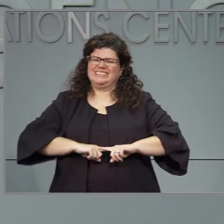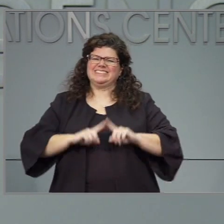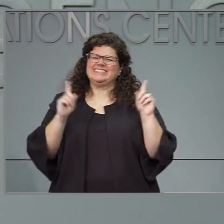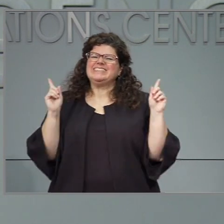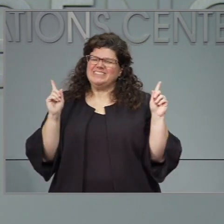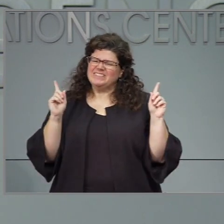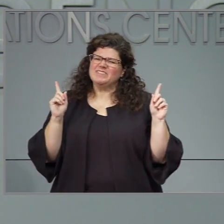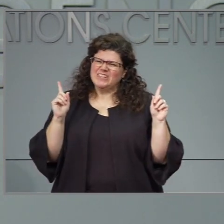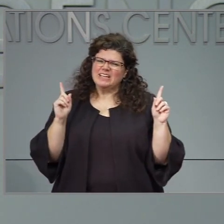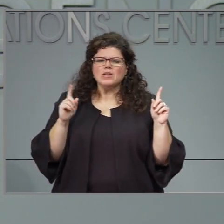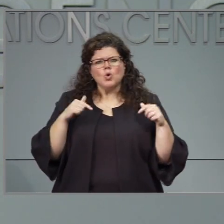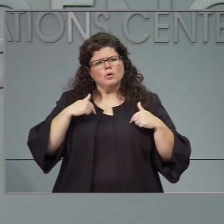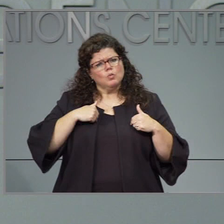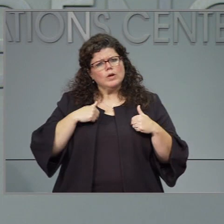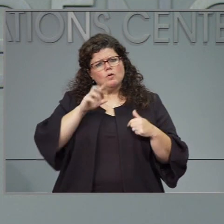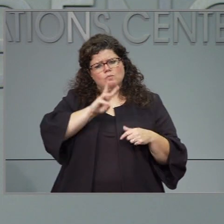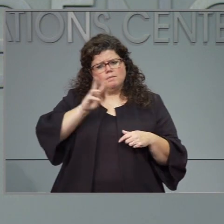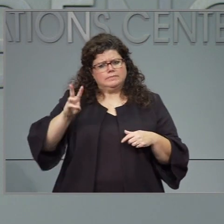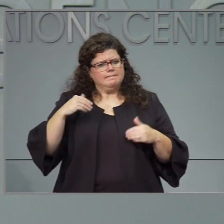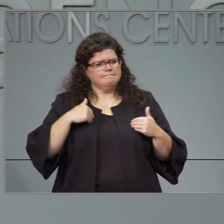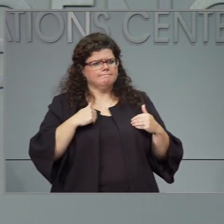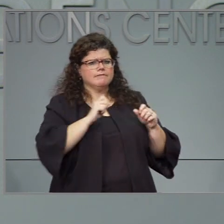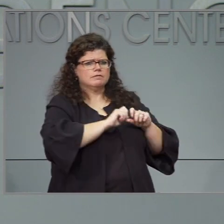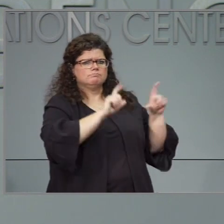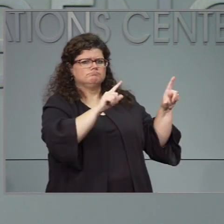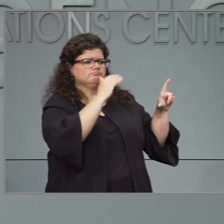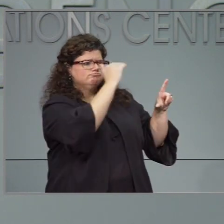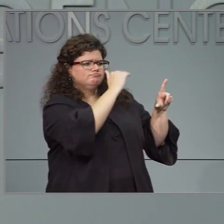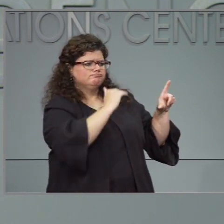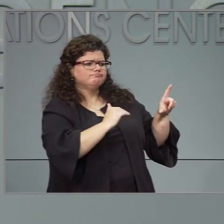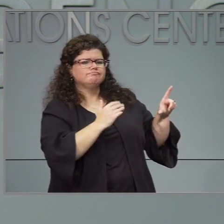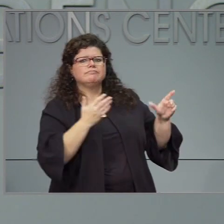tomar y dulces. Queremos que las personas lo piensen,